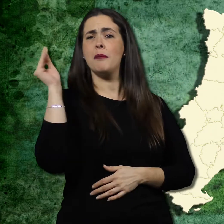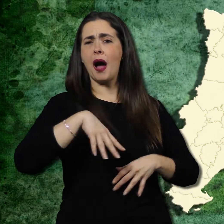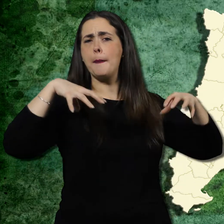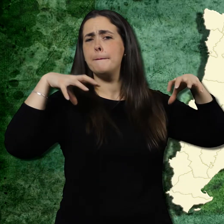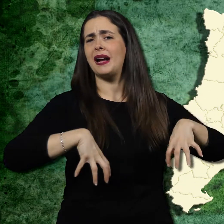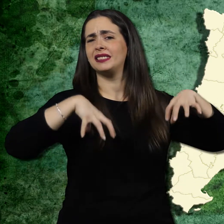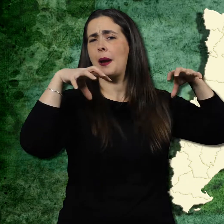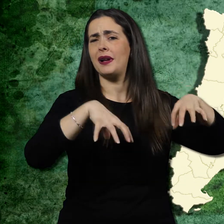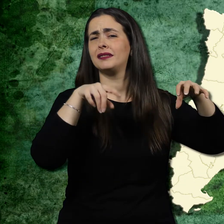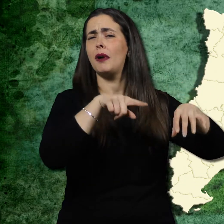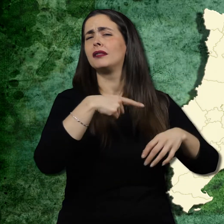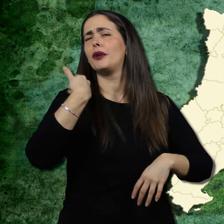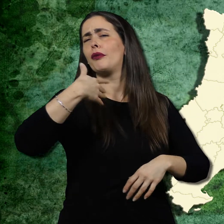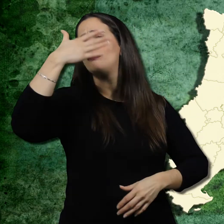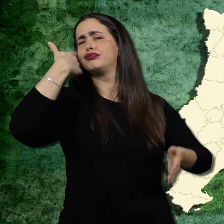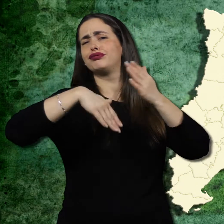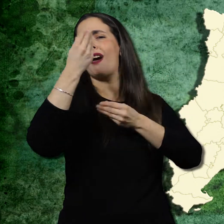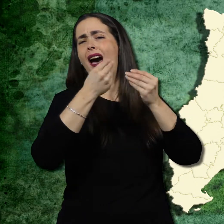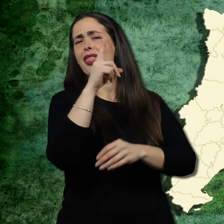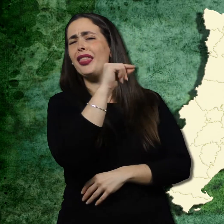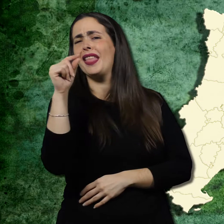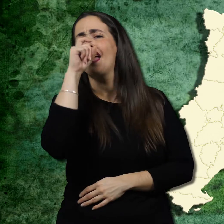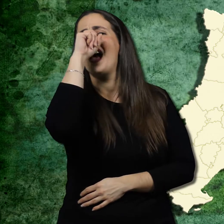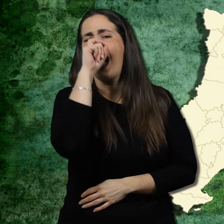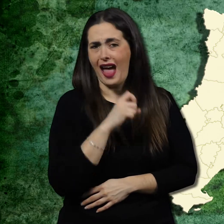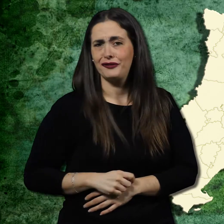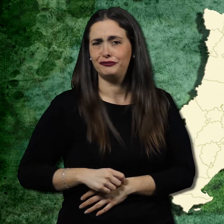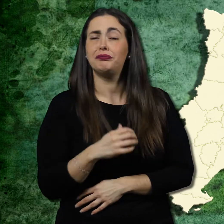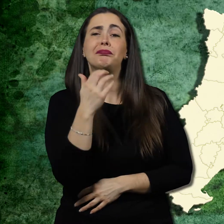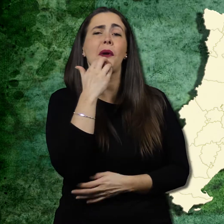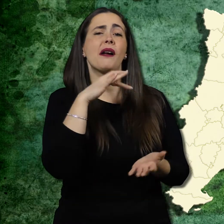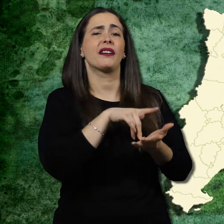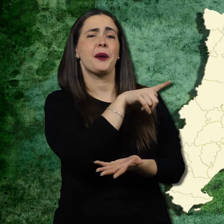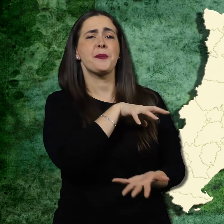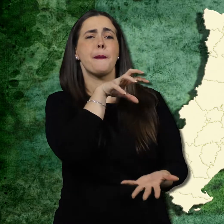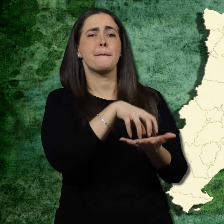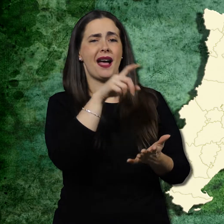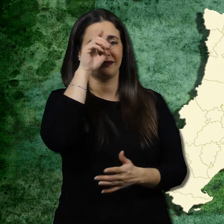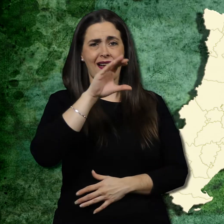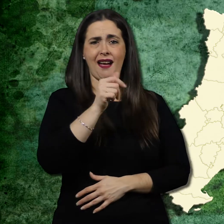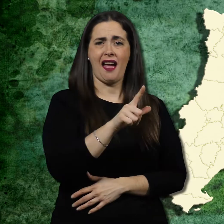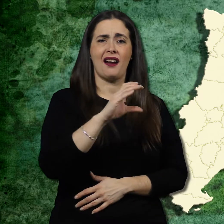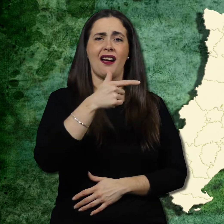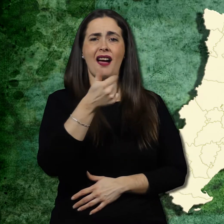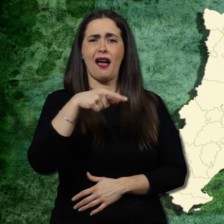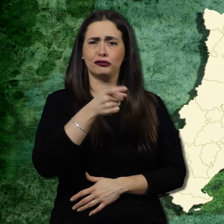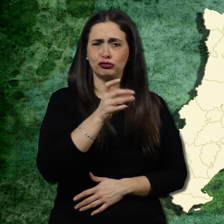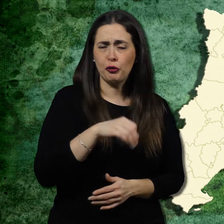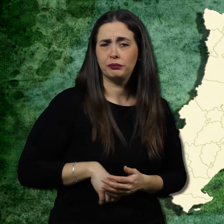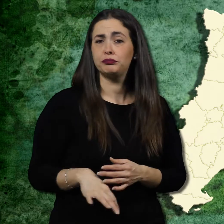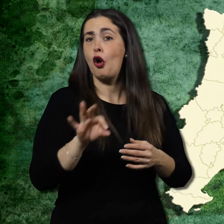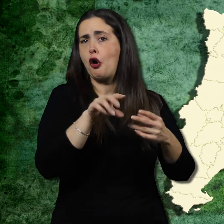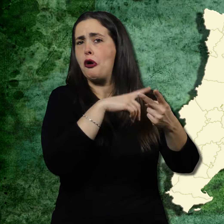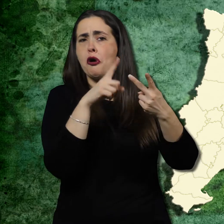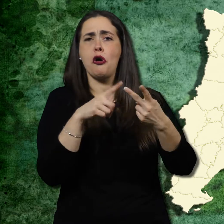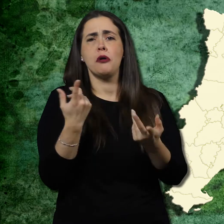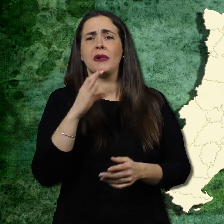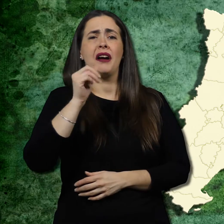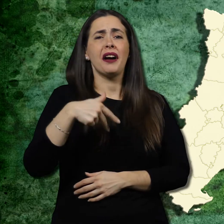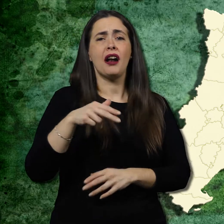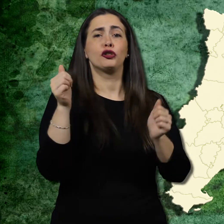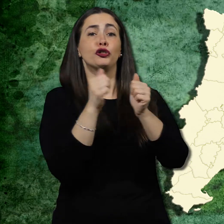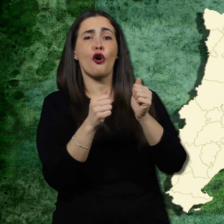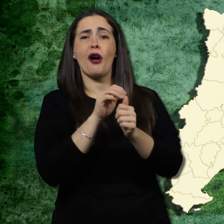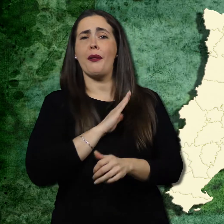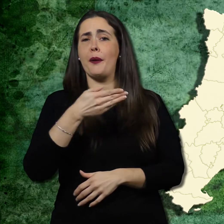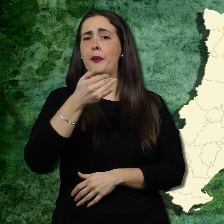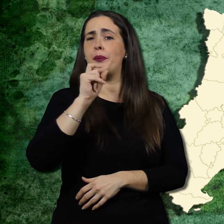i nombroses masies centenàries com Cal Ganxo o Can Roca de Baix